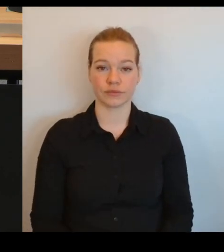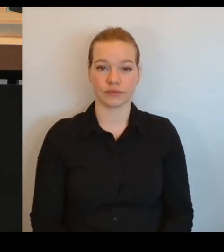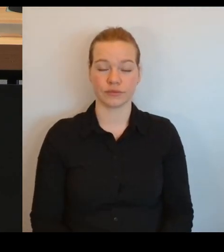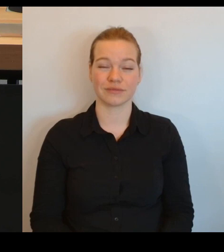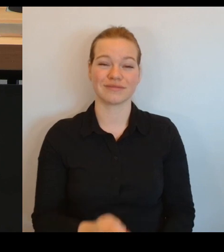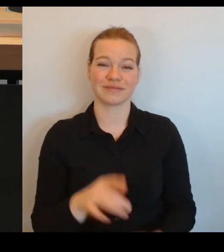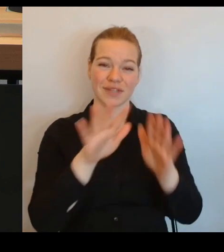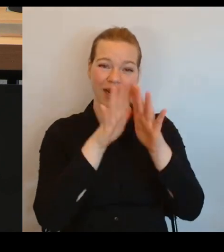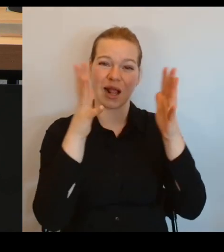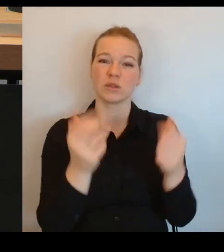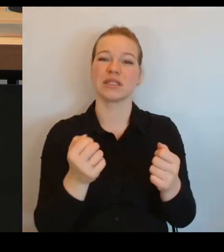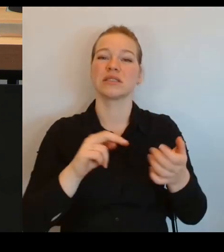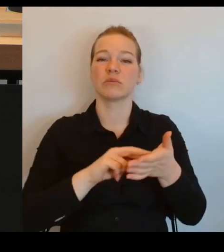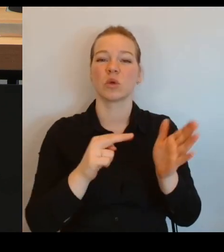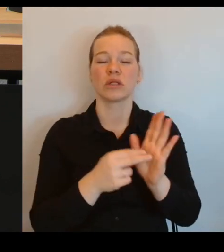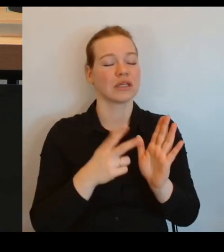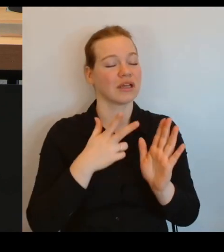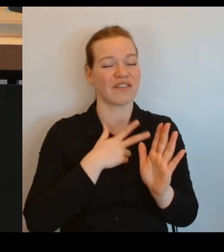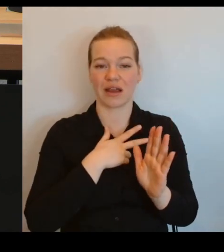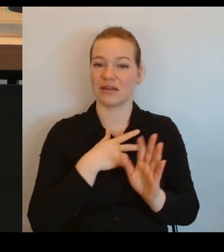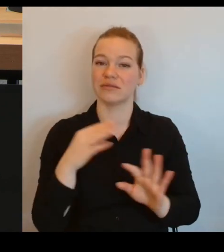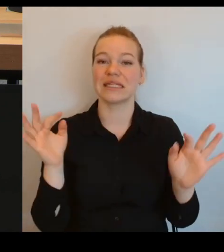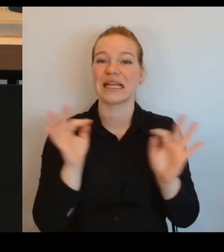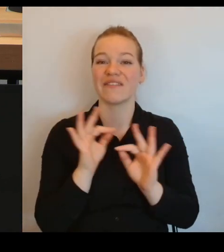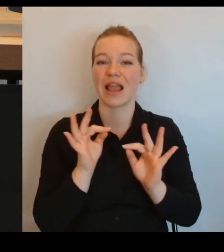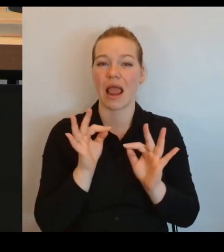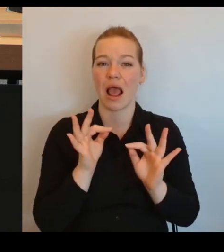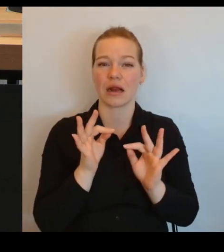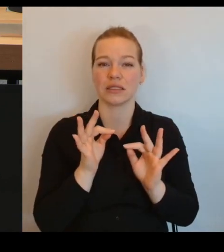Die der Rechnungshof kritisiert auch hier völlig zu Recht